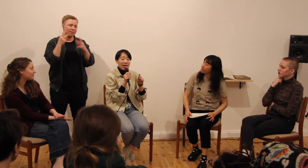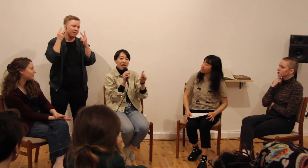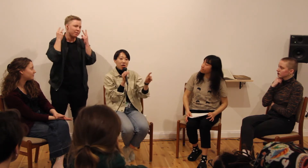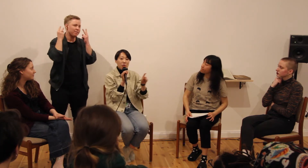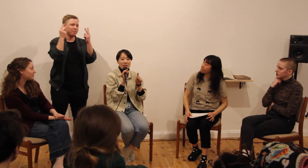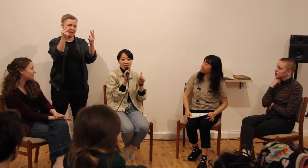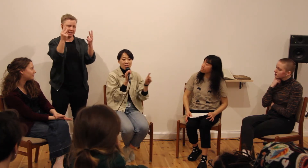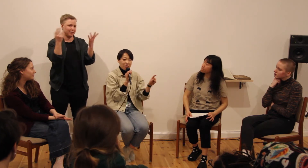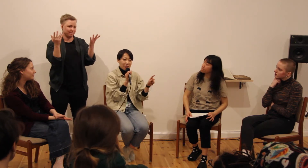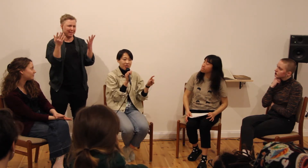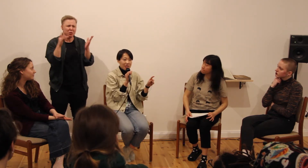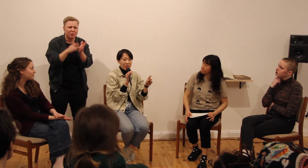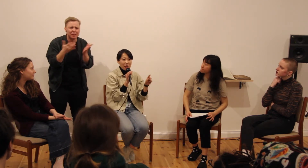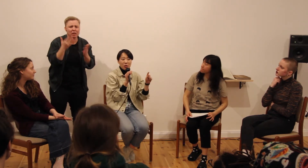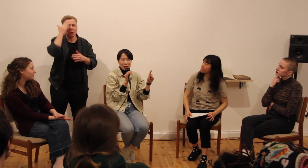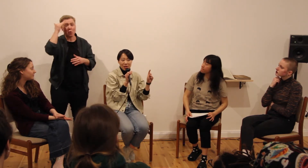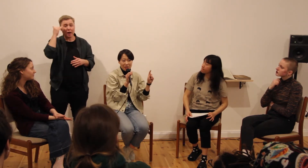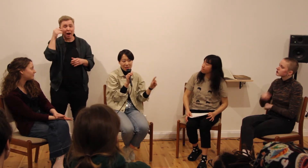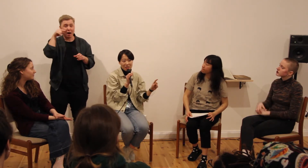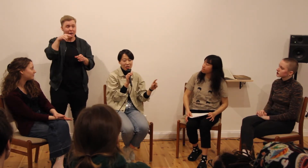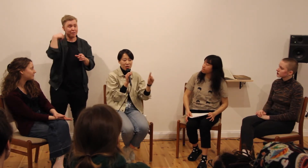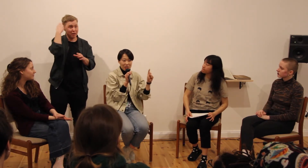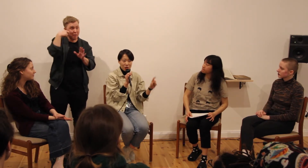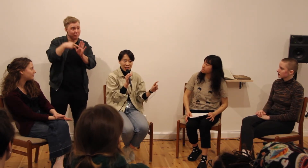konnte ich oft die Unterschiede sehen aufgrund der Kultur oder der Situation.